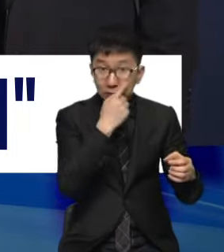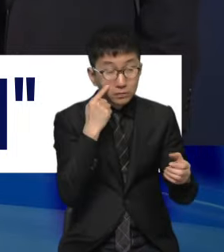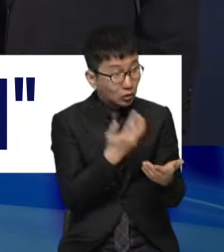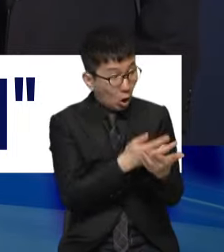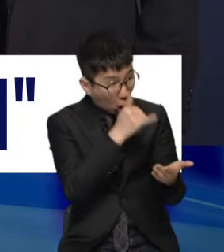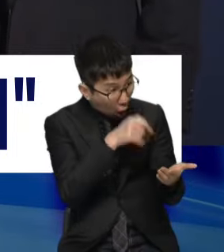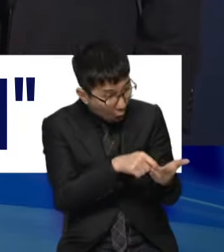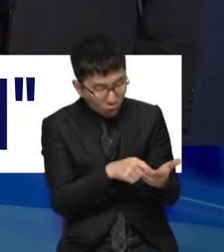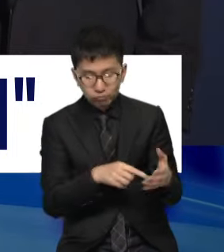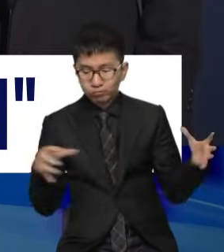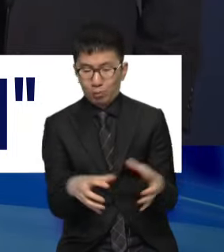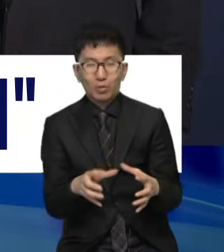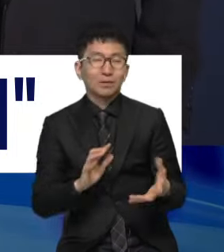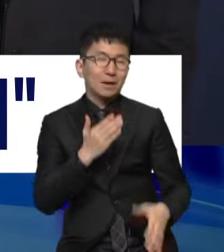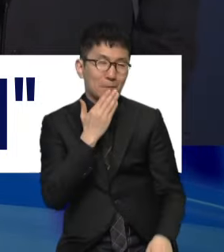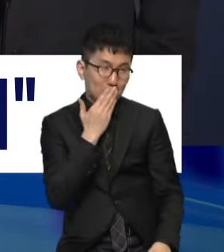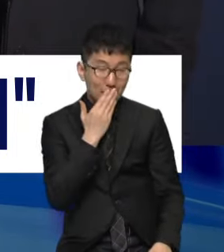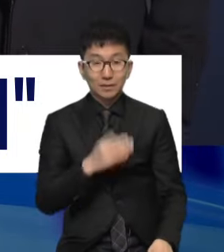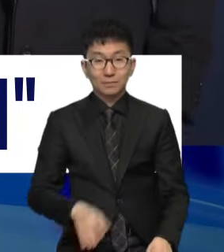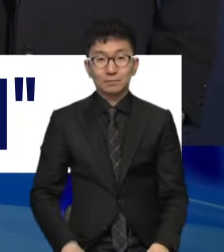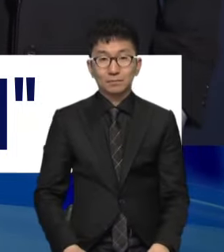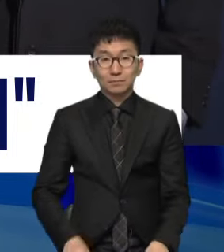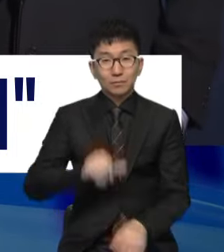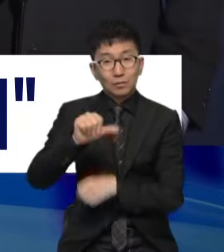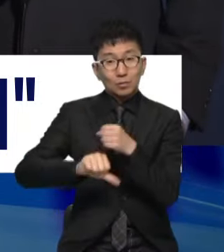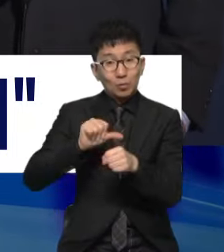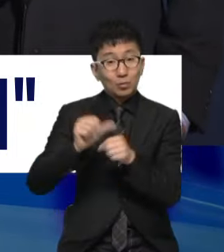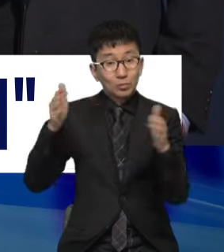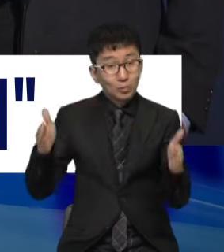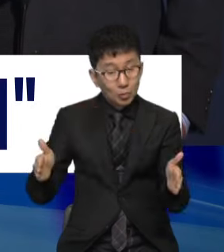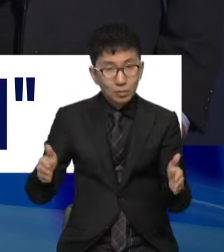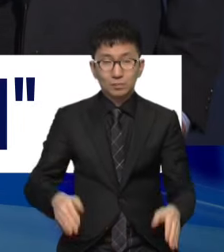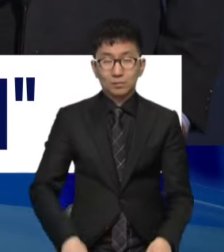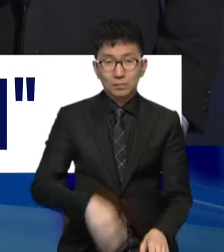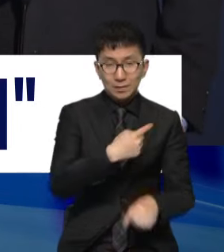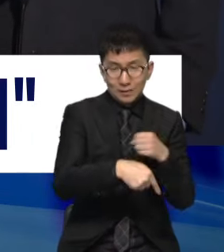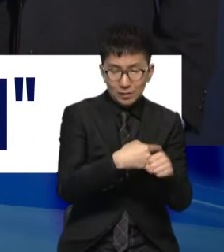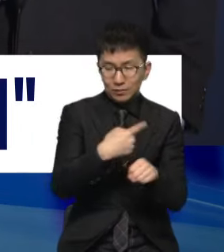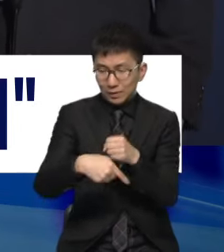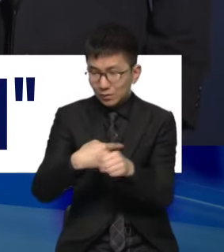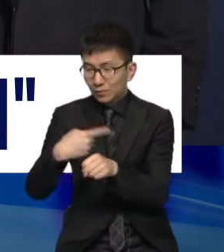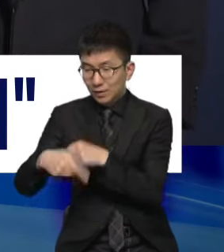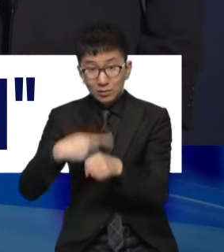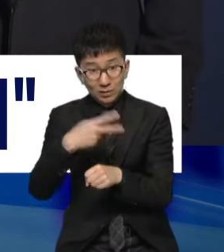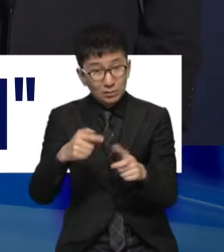겁니다. 5년 동안 해마다 2천 명 증원하는 건 협상 대상이 아니다, 이렇게 못 박았던 기존